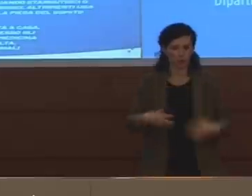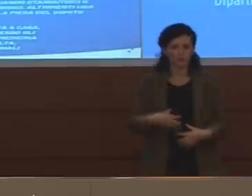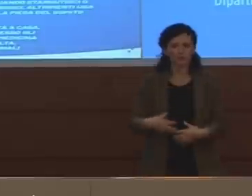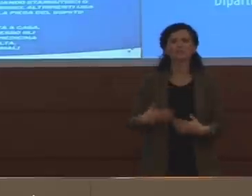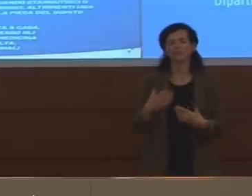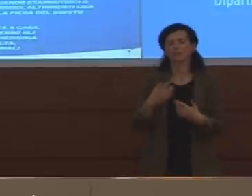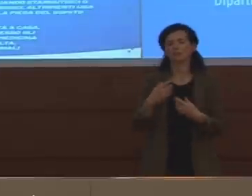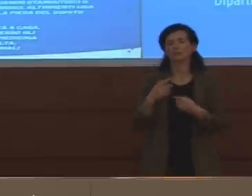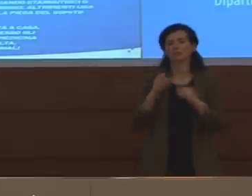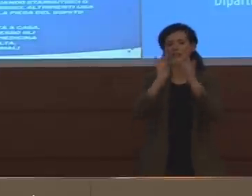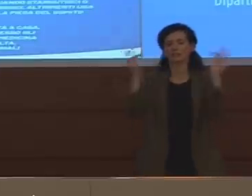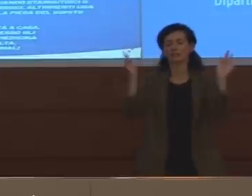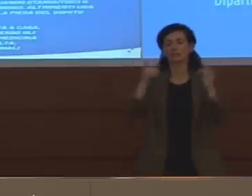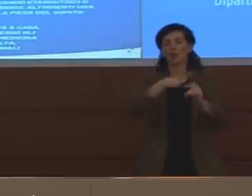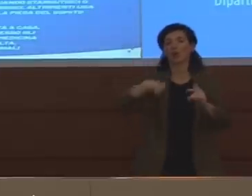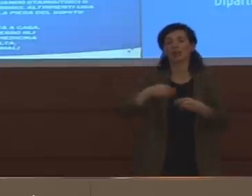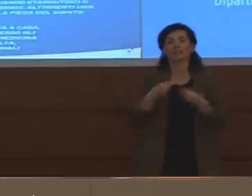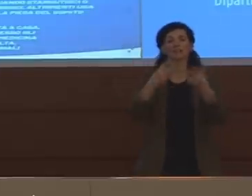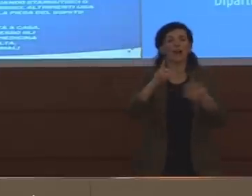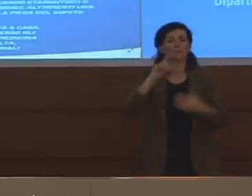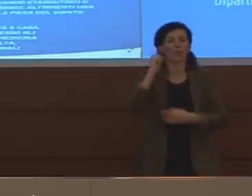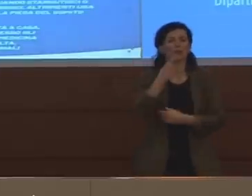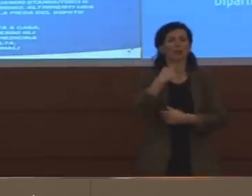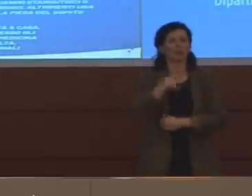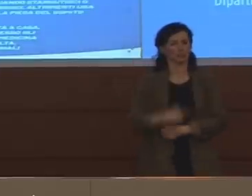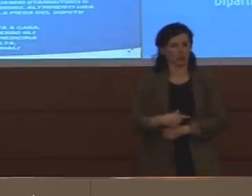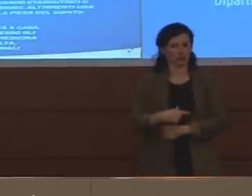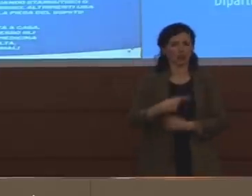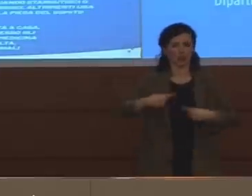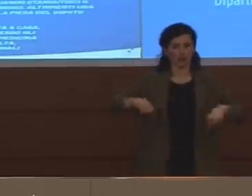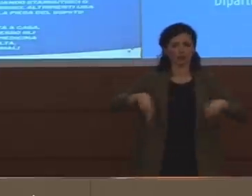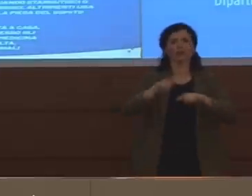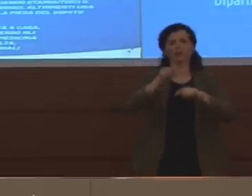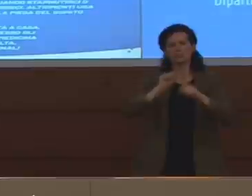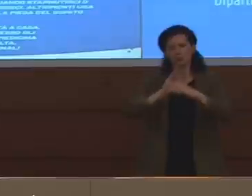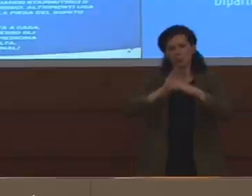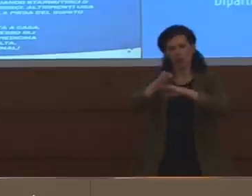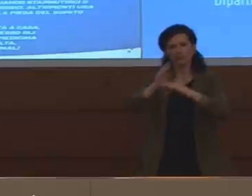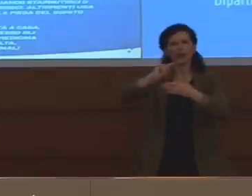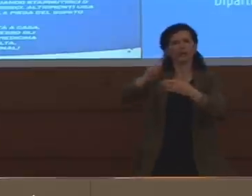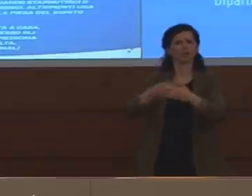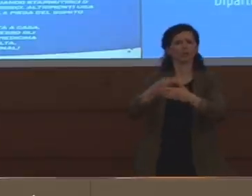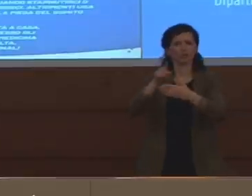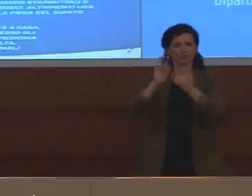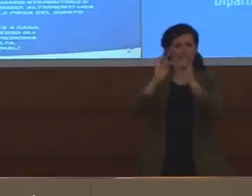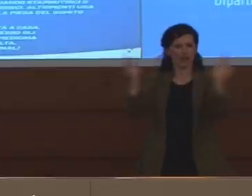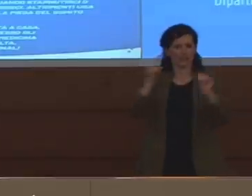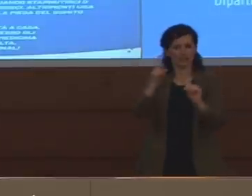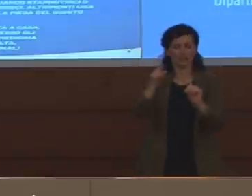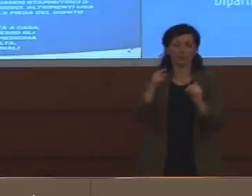dove è possibile andare a registrarsi. Anche questa credo che sia